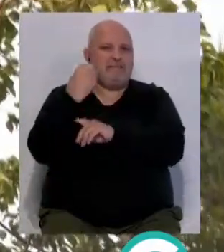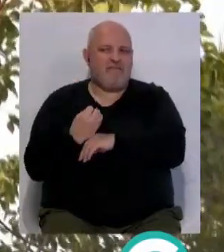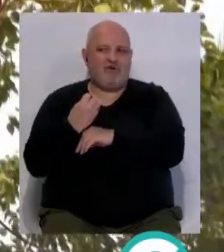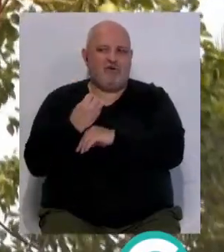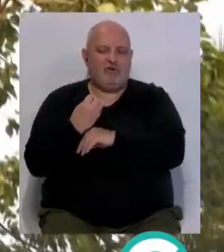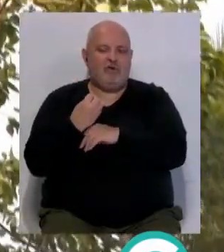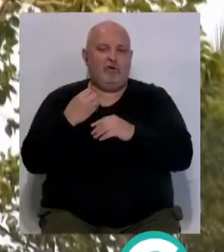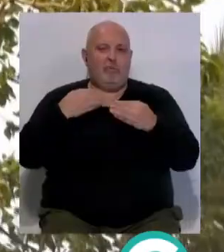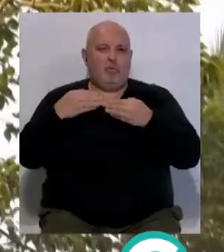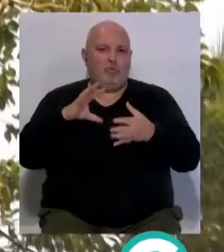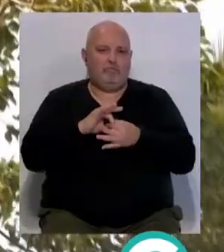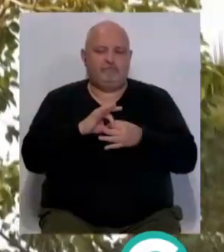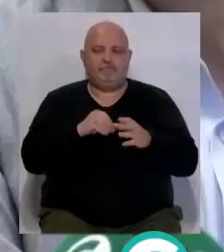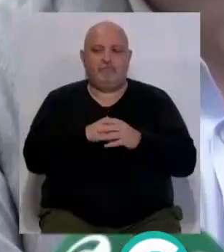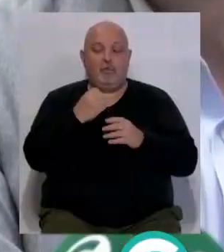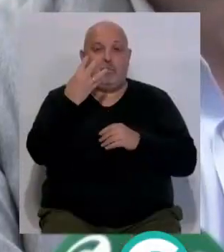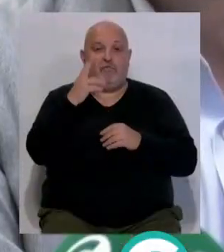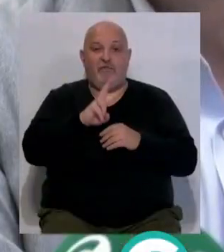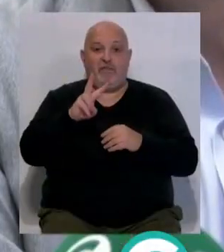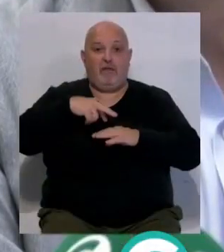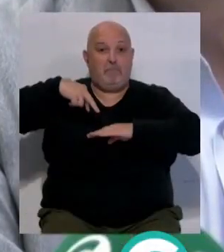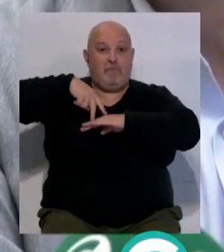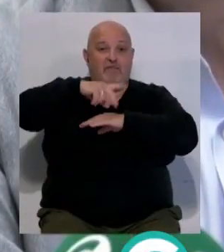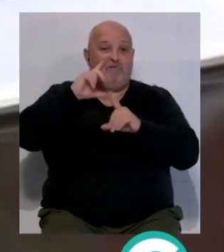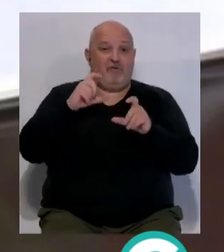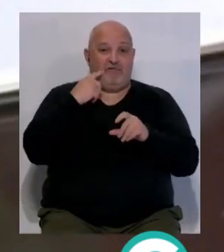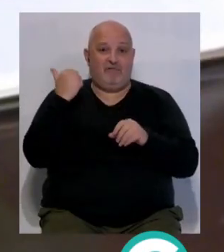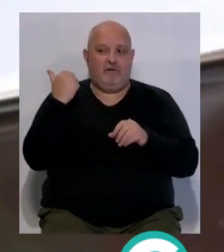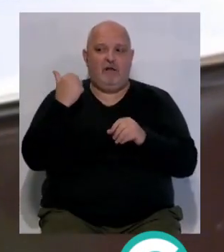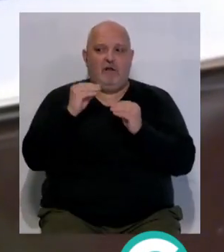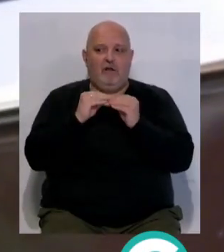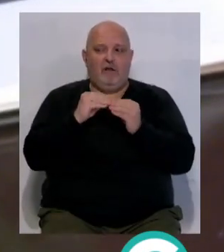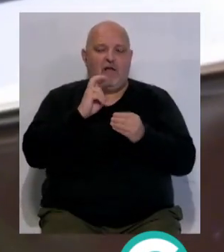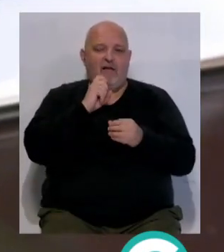por Bluetooth luz verde del peatón como habéis visto en la foto lleva incorpor el avisador y